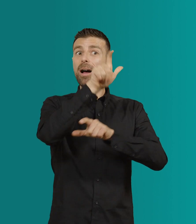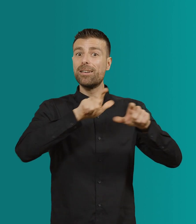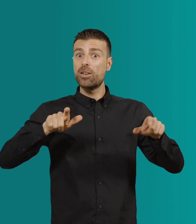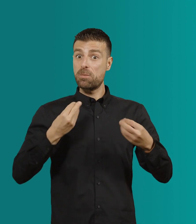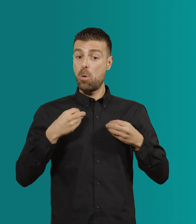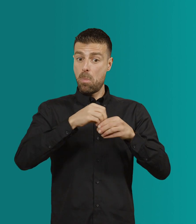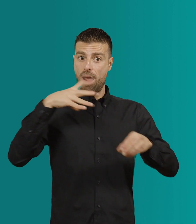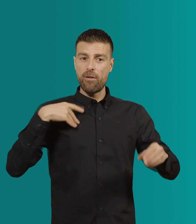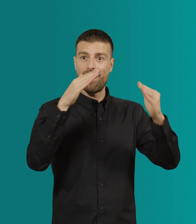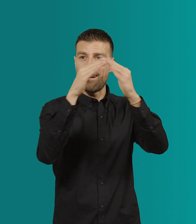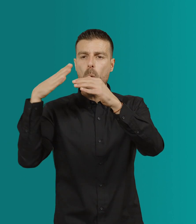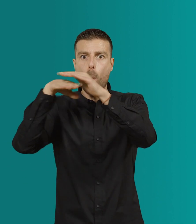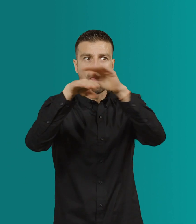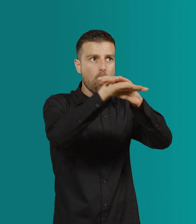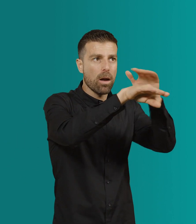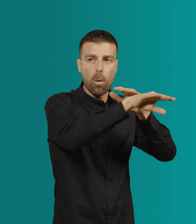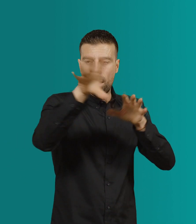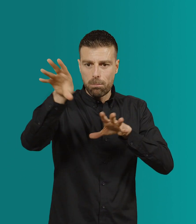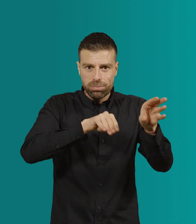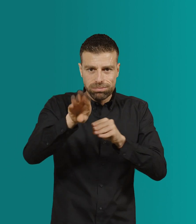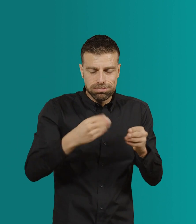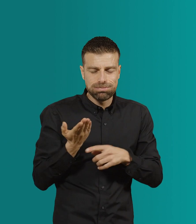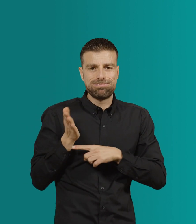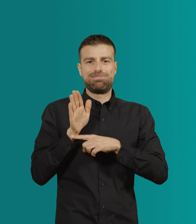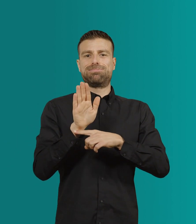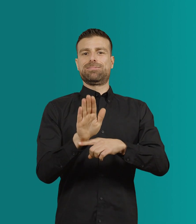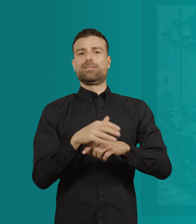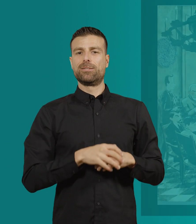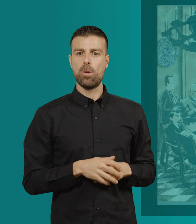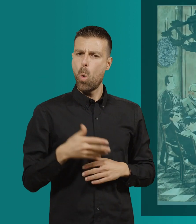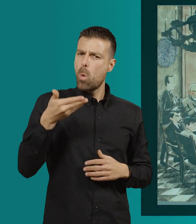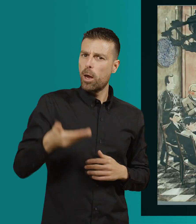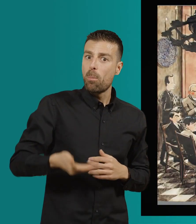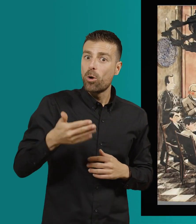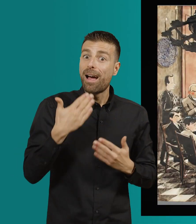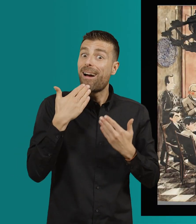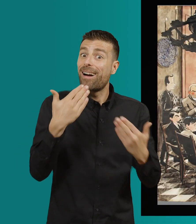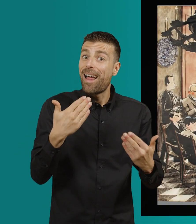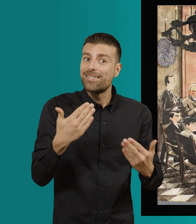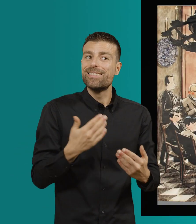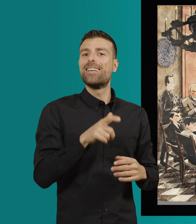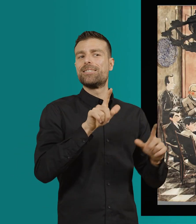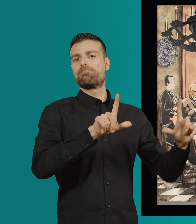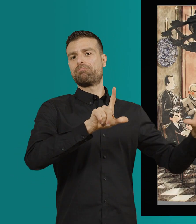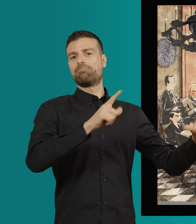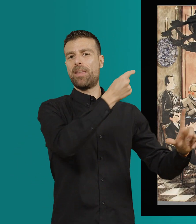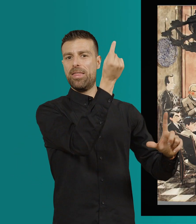Una fita tan significativa no hagués estat possible sense els senyors que apareixen en aquesta caricatura que teniu just al davant: